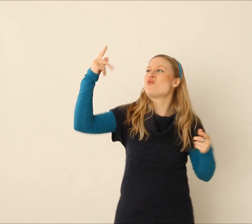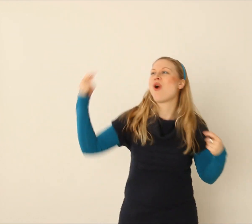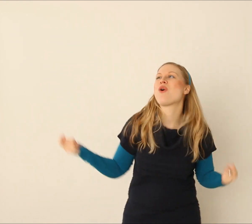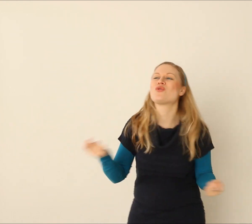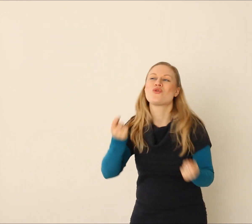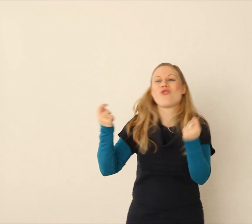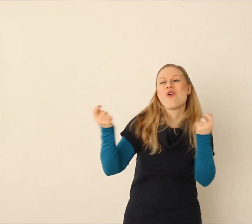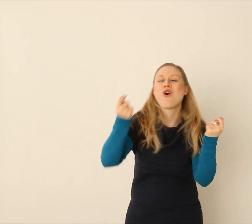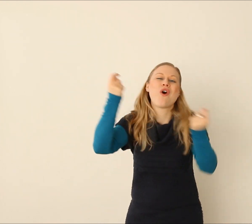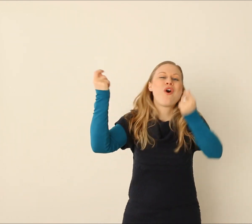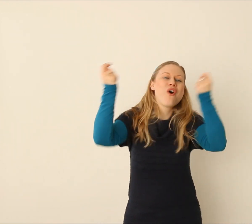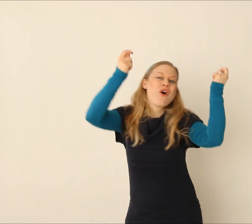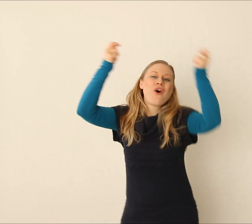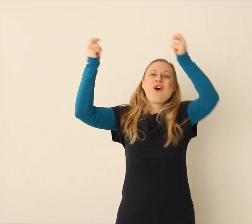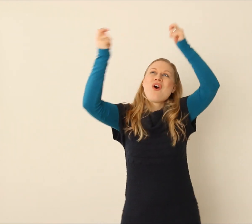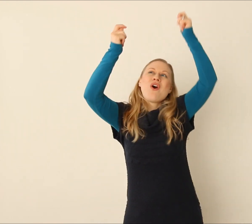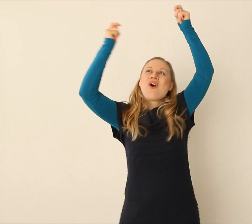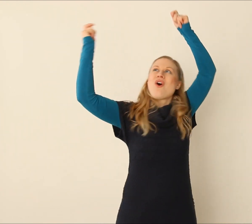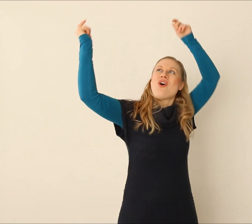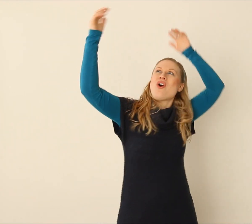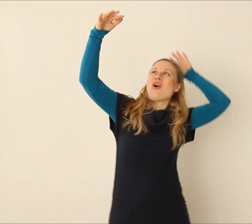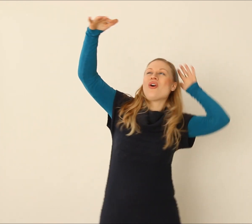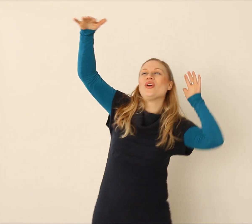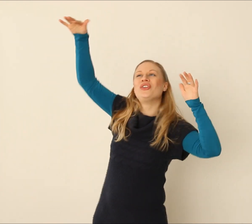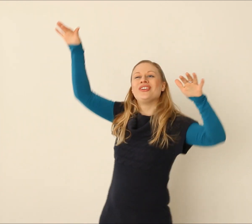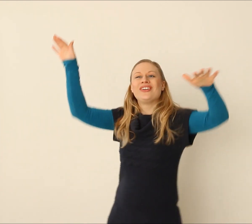U overwon..